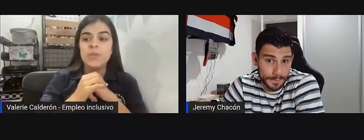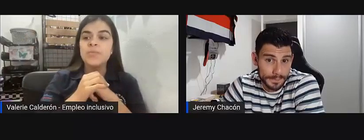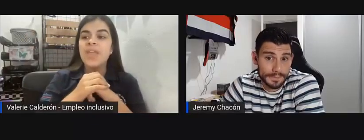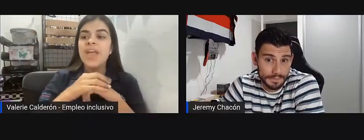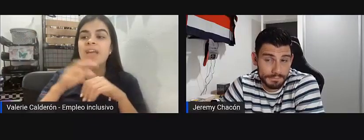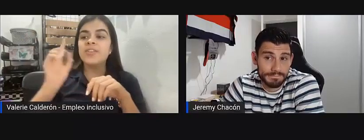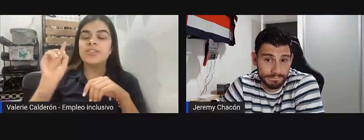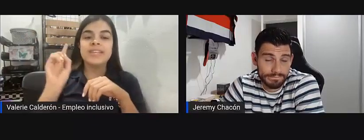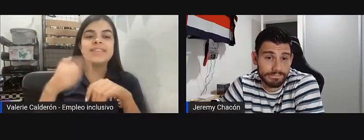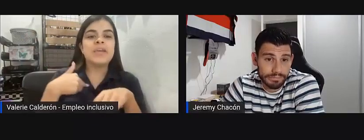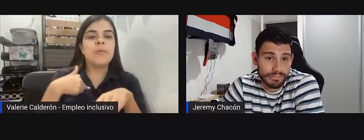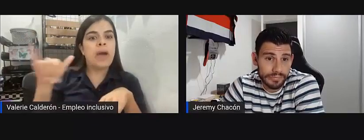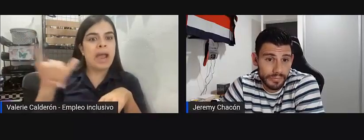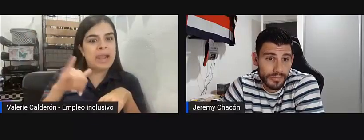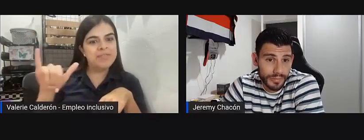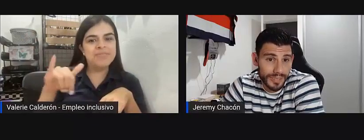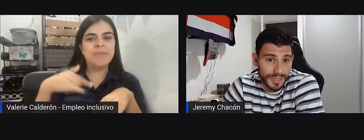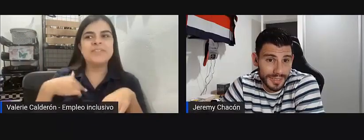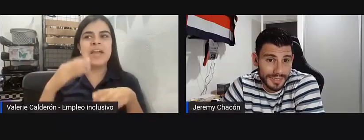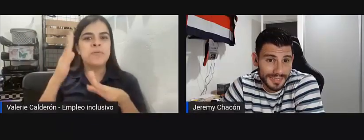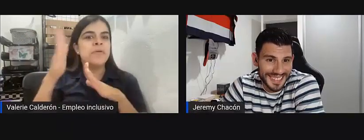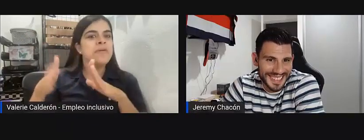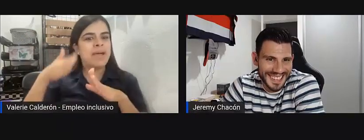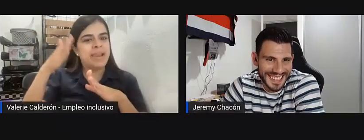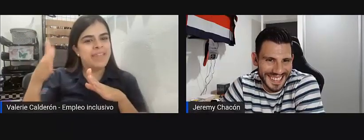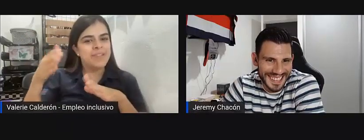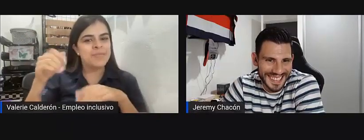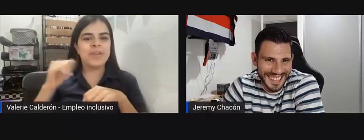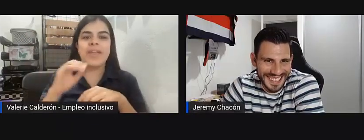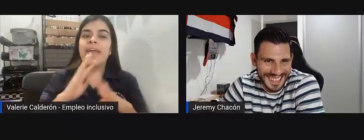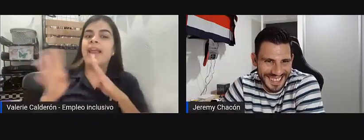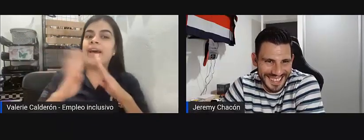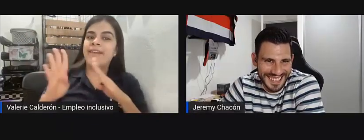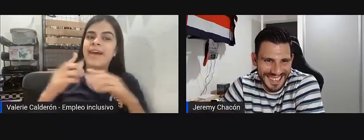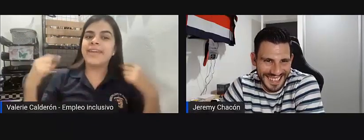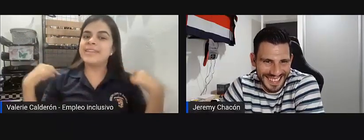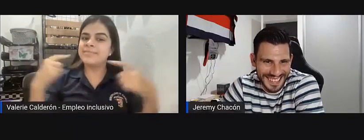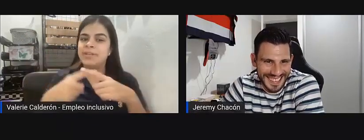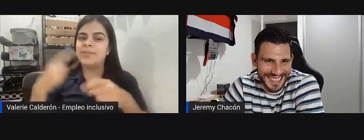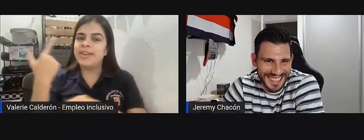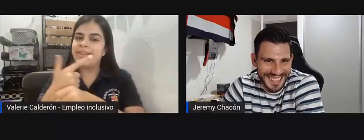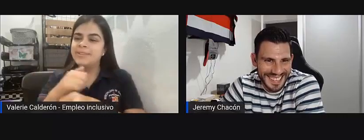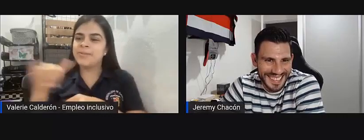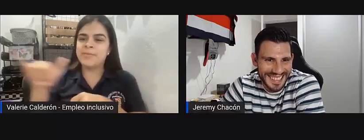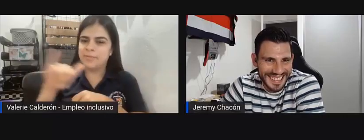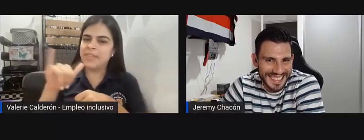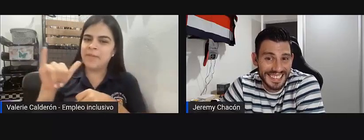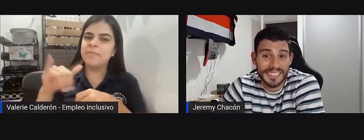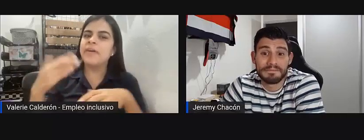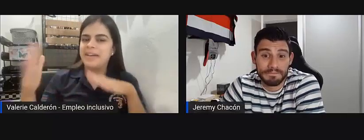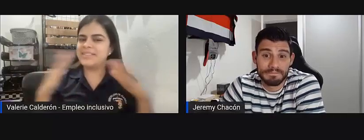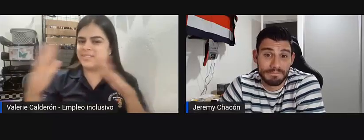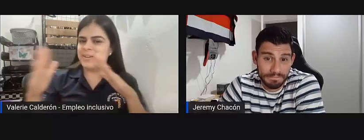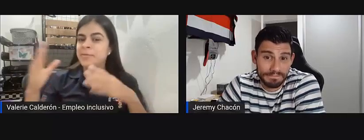Entonces igual vamos a ir un poco más lento porque el hablar español inglésco al mismo tiempo a veces